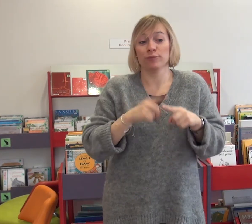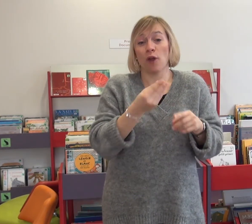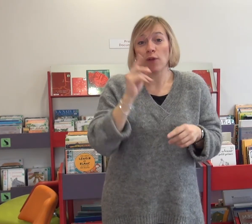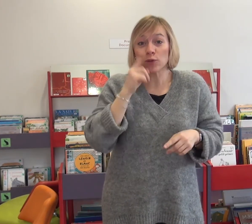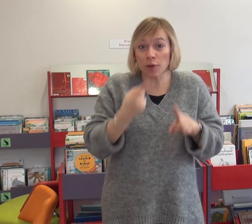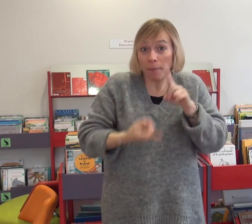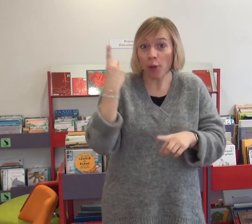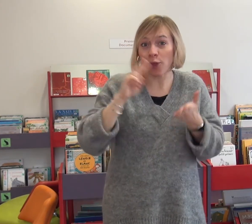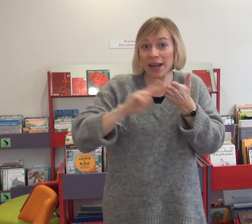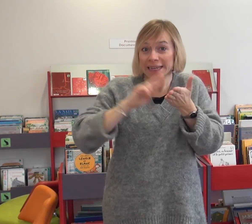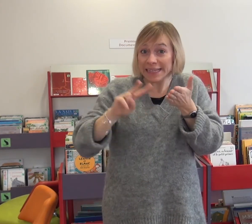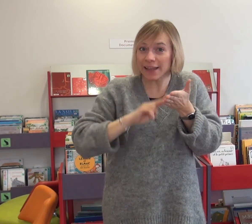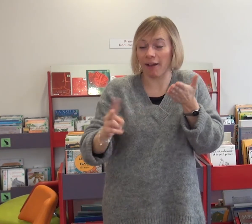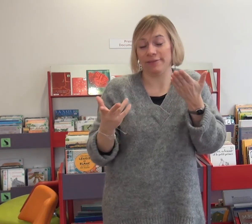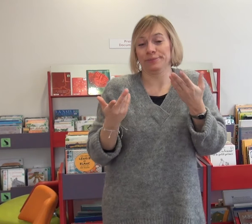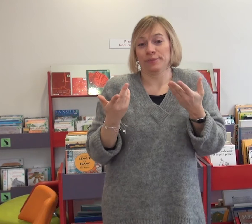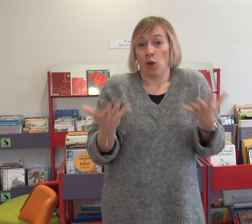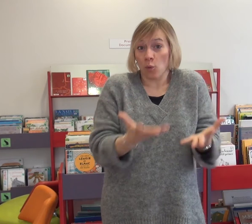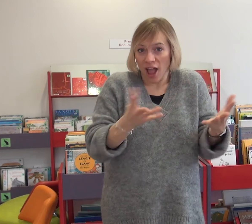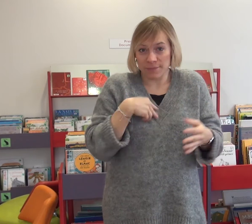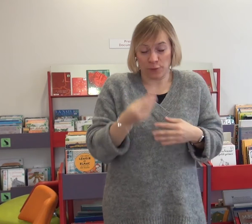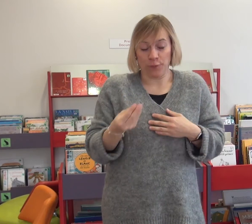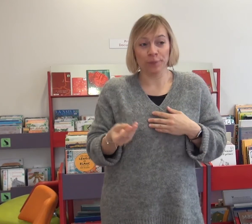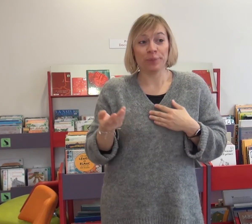C’est important que les enfants sourds lisent. J’y encourage mes enfants.